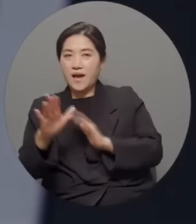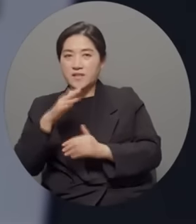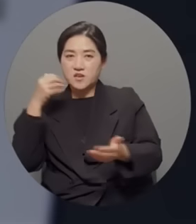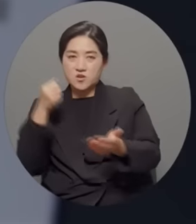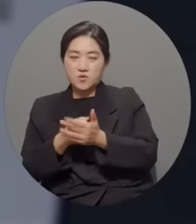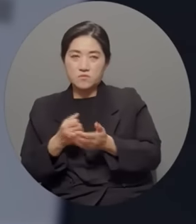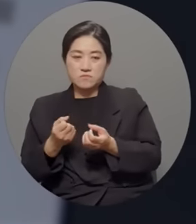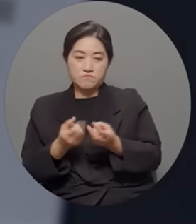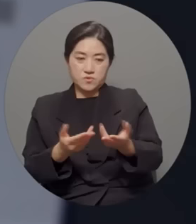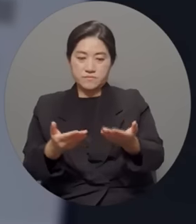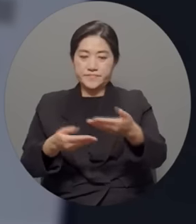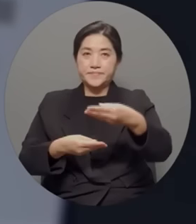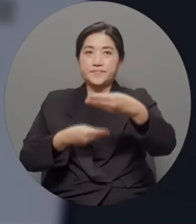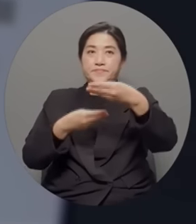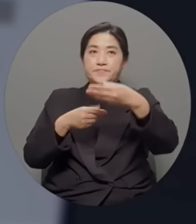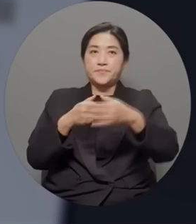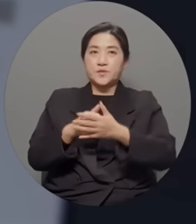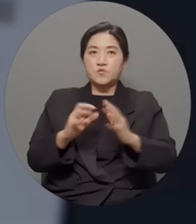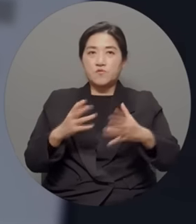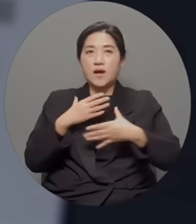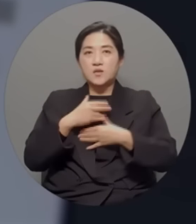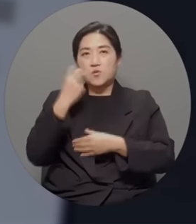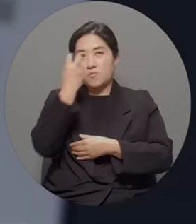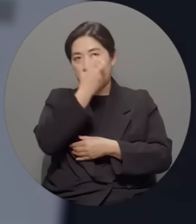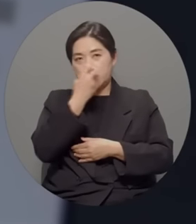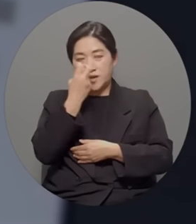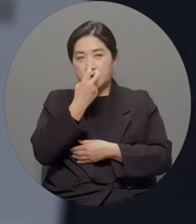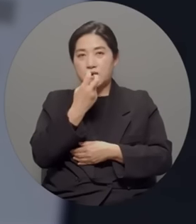대통령실은 지난주 비공개 결정 통지서를 보내왔습니다.